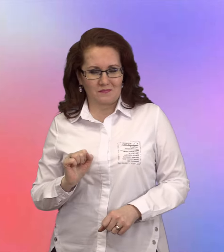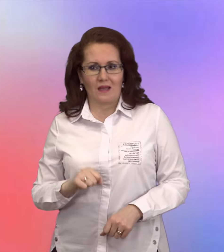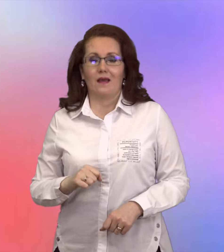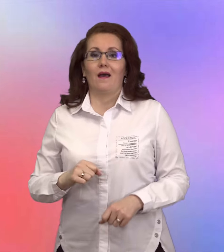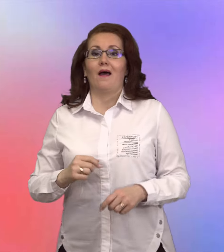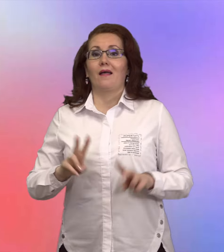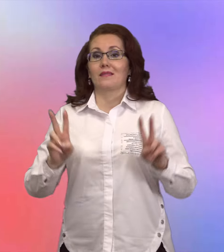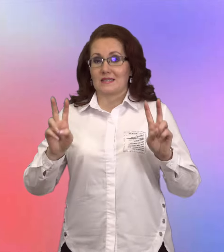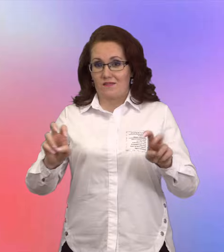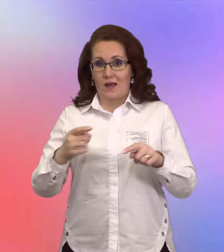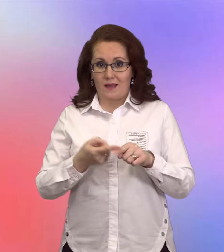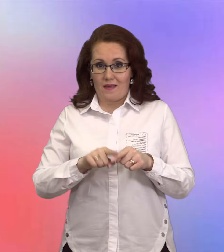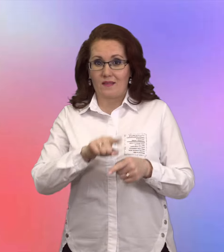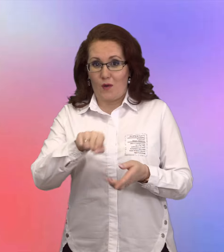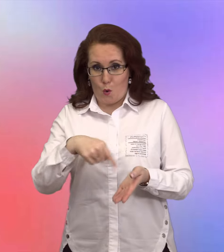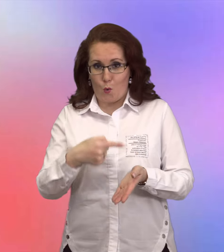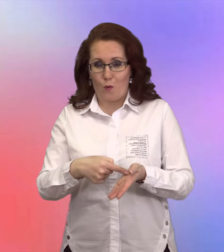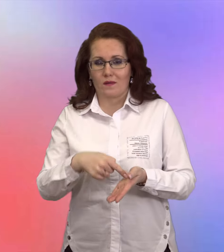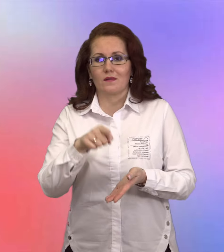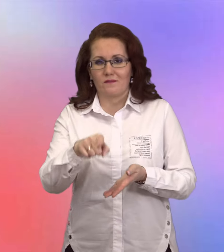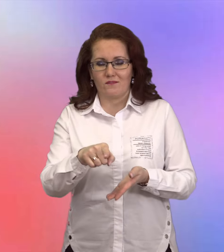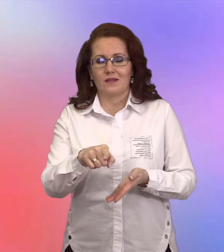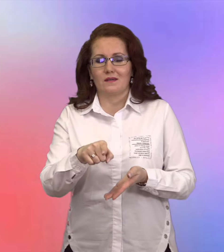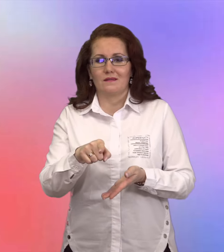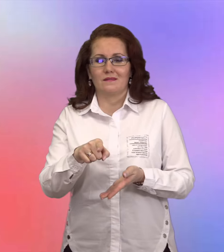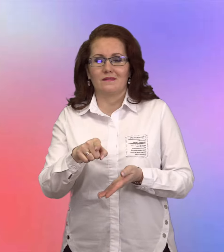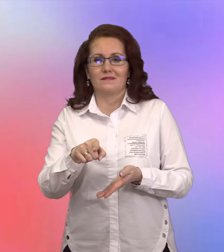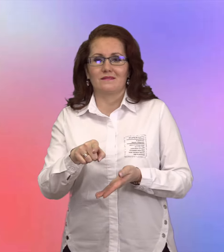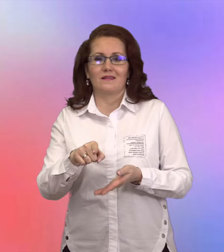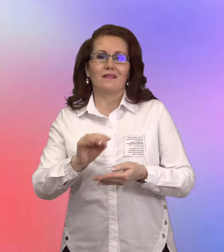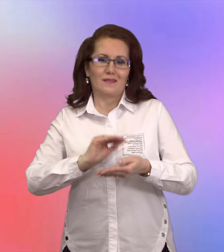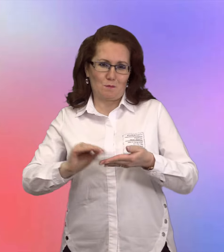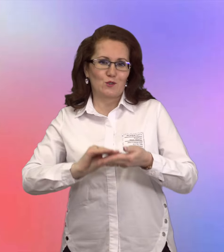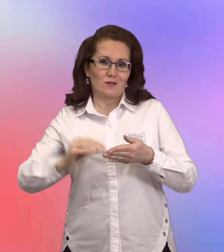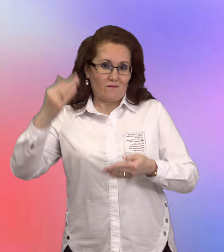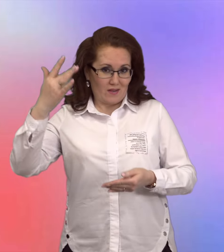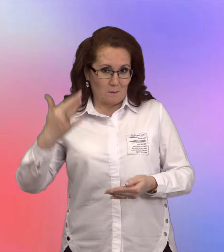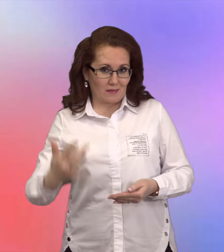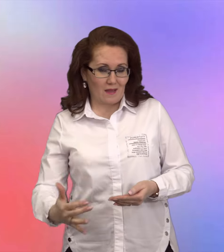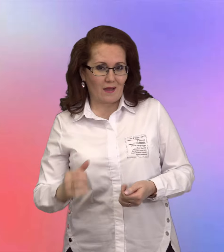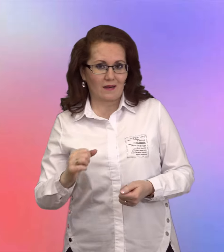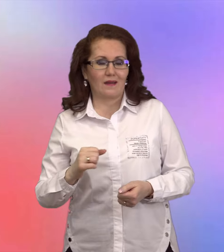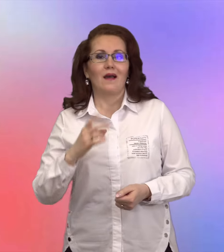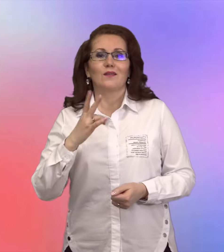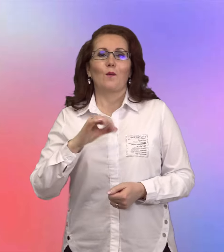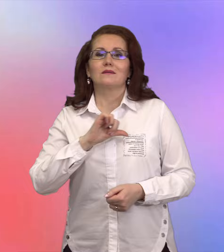Название этого города напишите в комментариях.